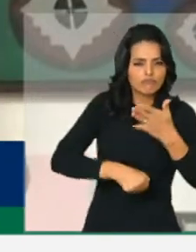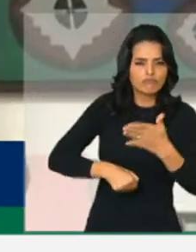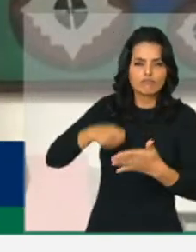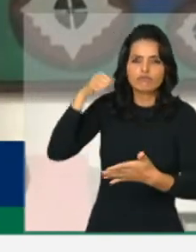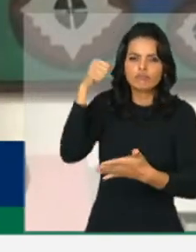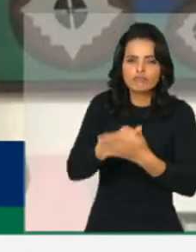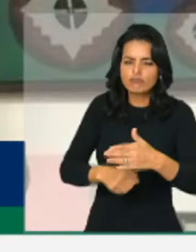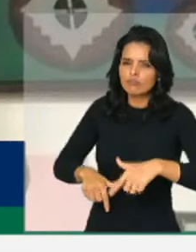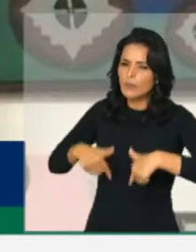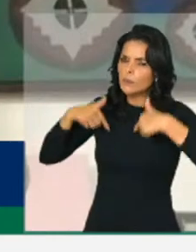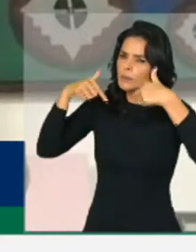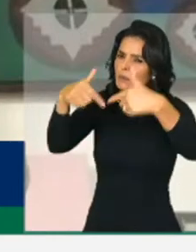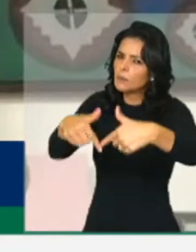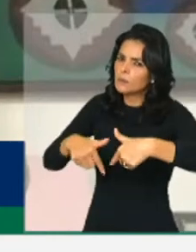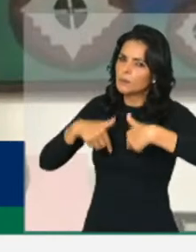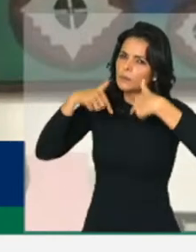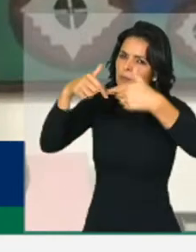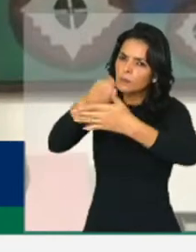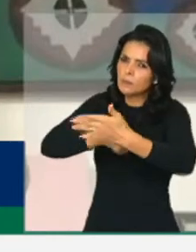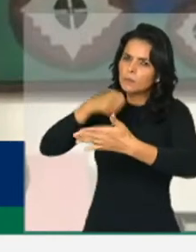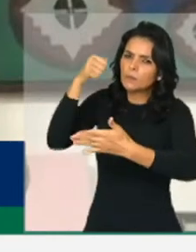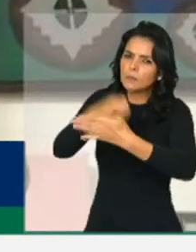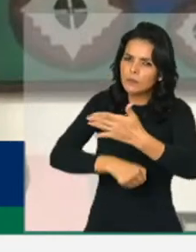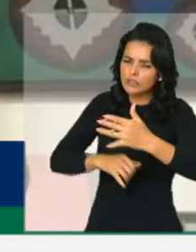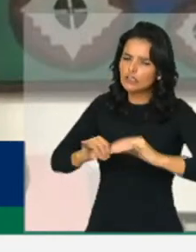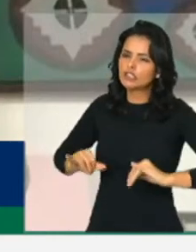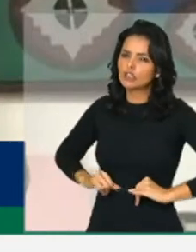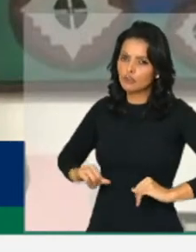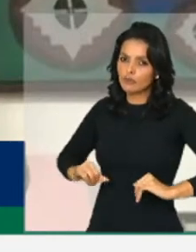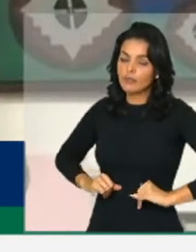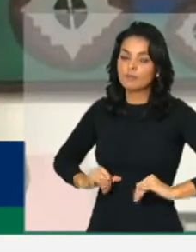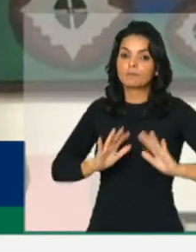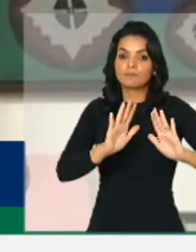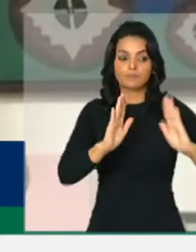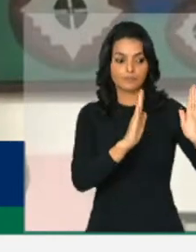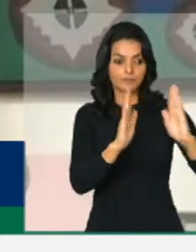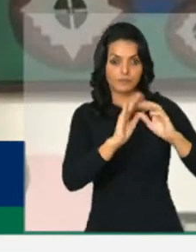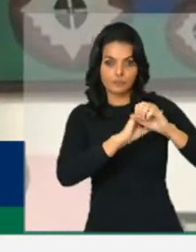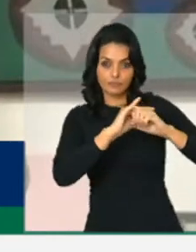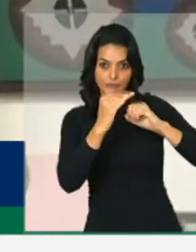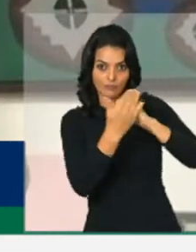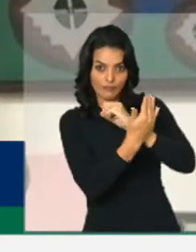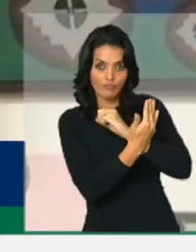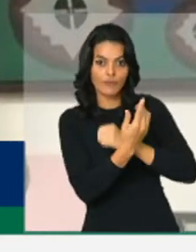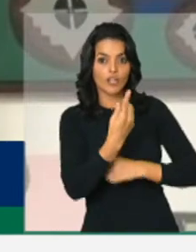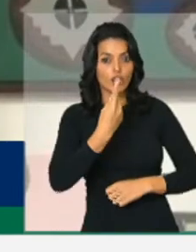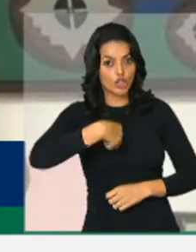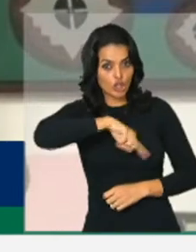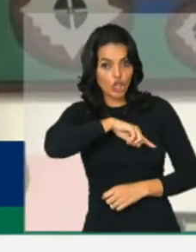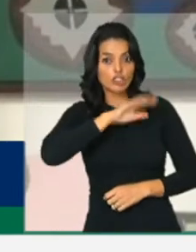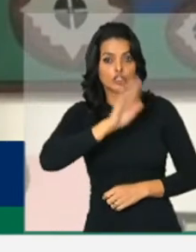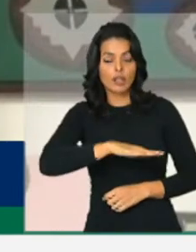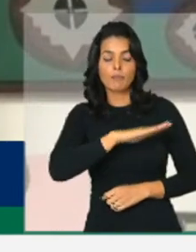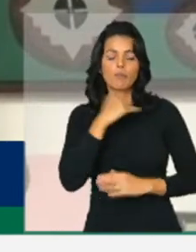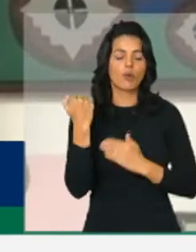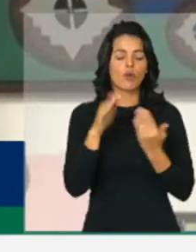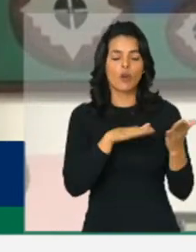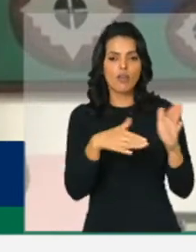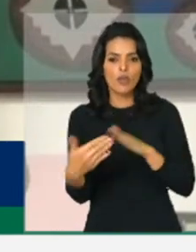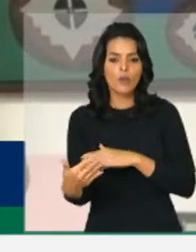DE POSTOS DE TRABALHO PARA ESSAS MULHERES NÓS COMPREENDEMOS E SABEMOS QUE A MAIORIA DESSAS MULHERES SÃO MULHERES NEGRAS. PORQUE